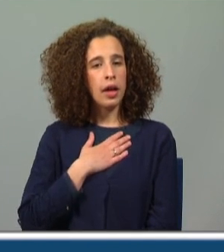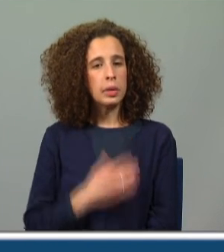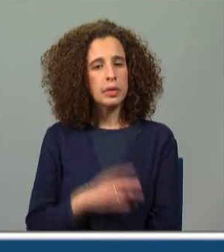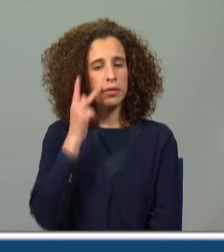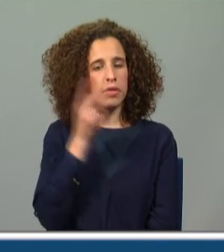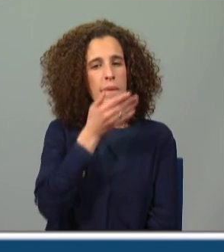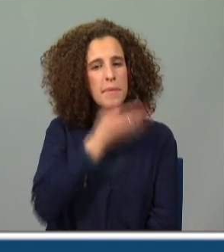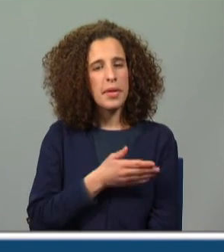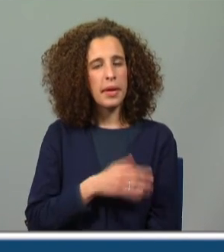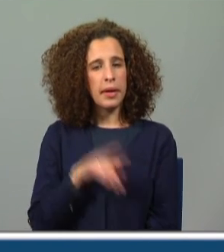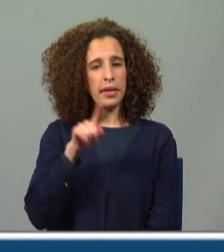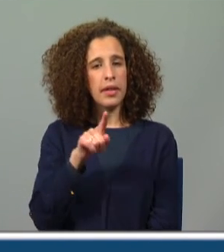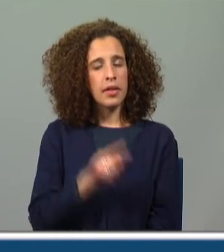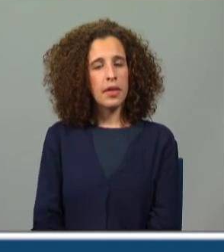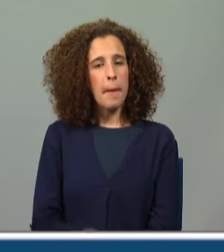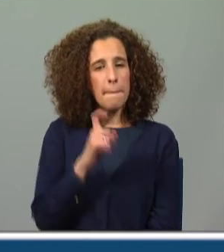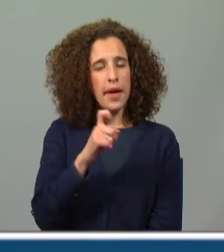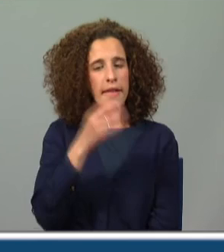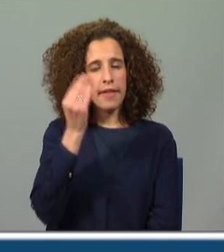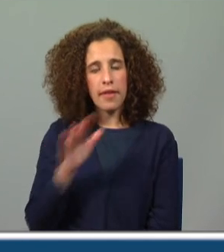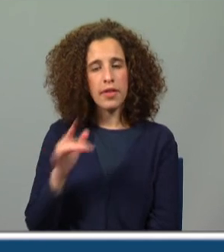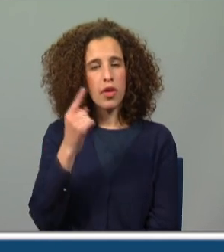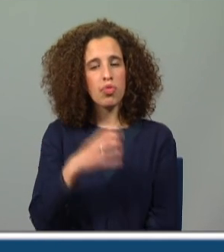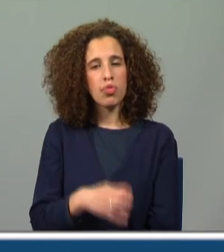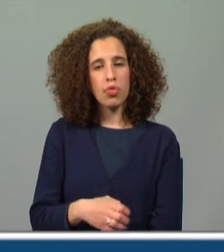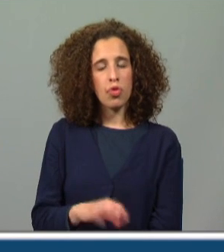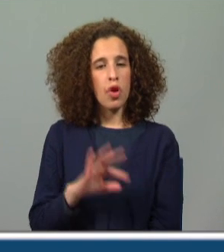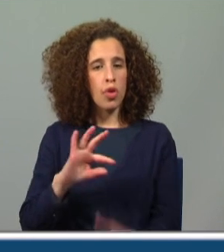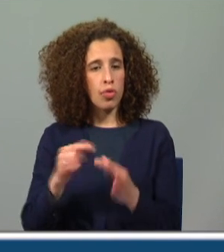crueldade na infância é uma um dos Sentidos Desde quando portanto está 童年的殘忍是其中之一感覺從什麼時候開始